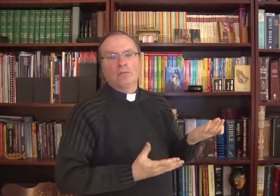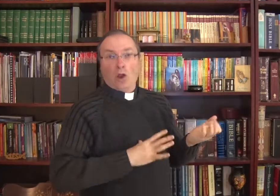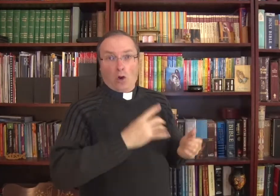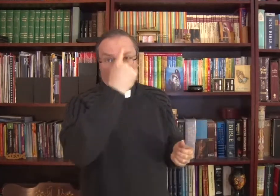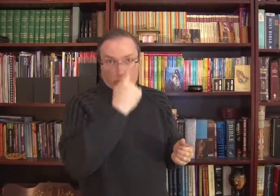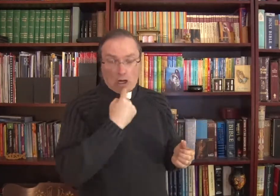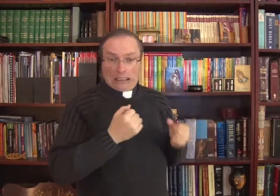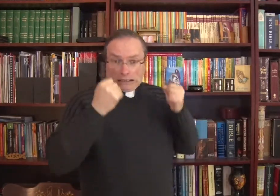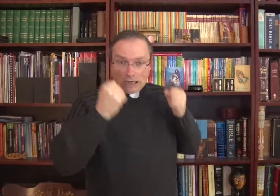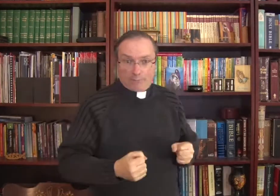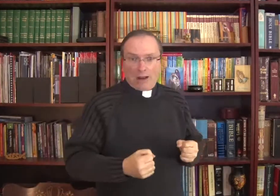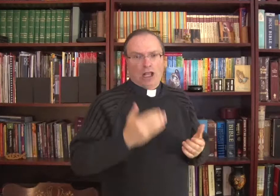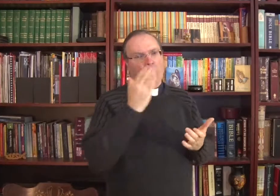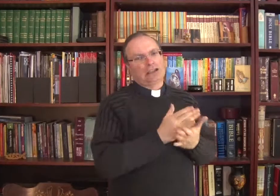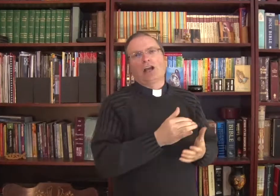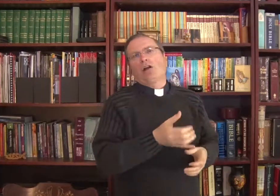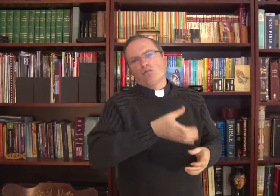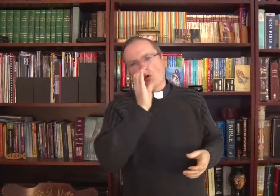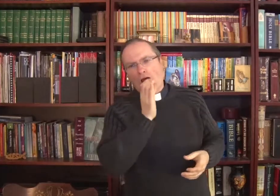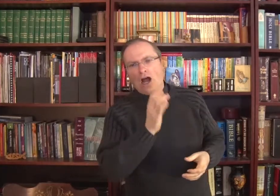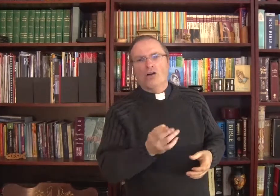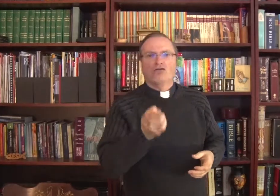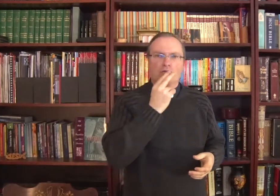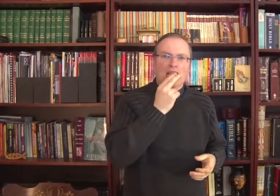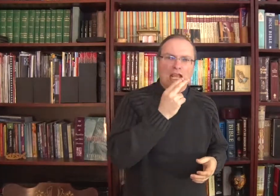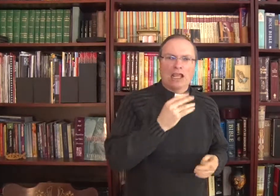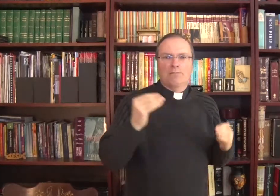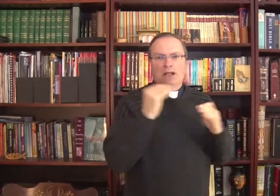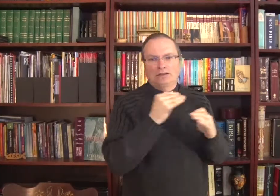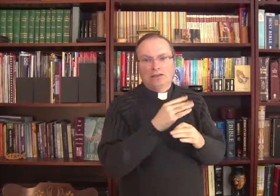On croit capable d’arrêter de boire, de fumer, de mentir,